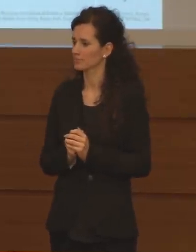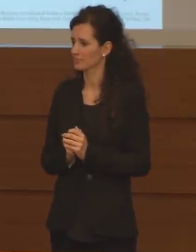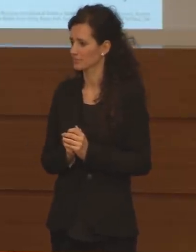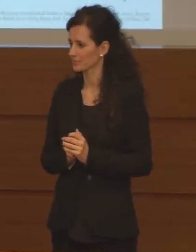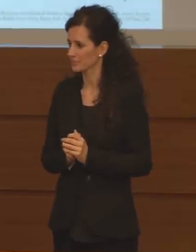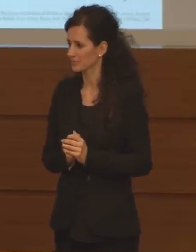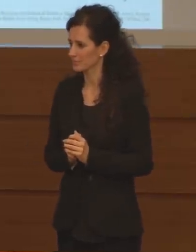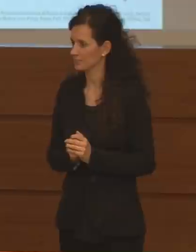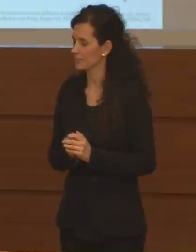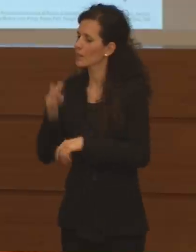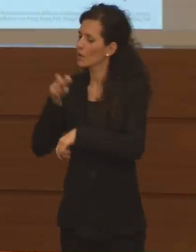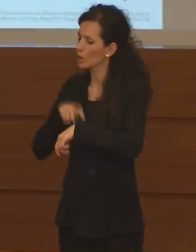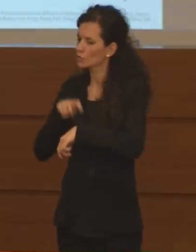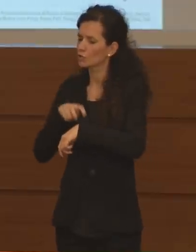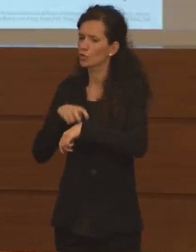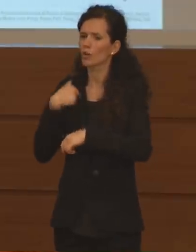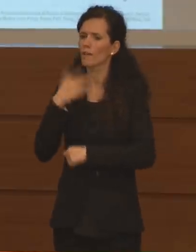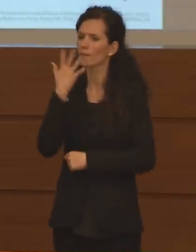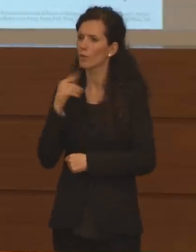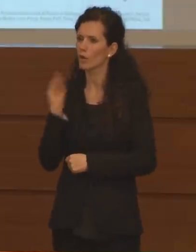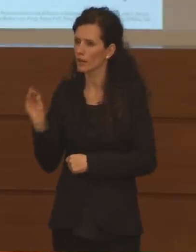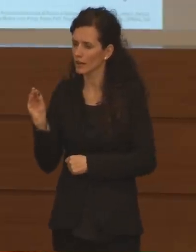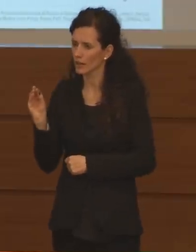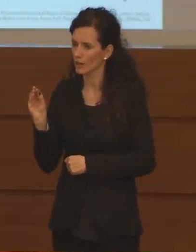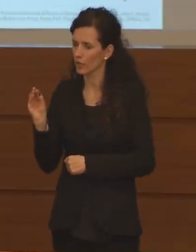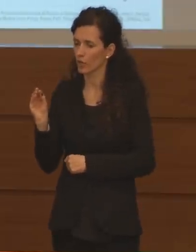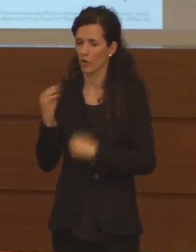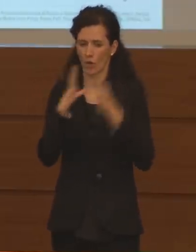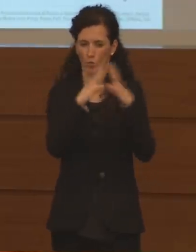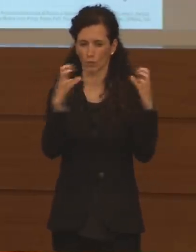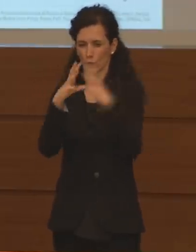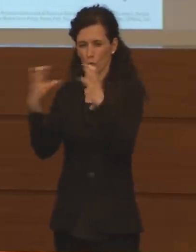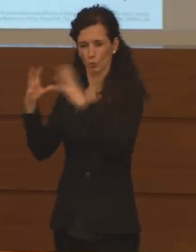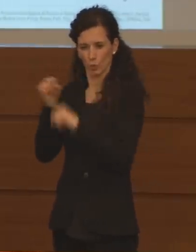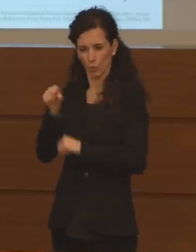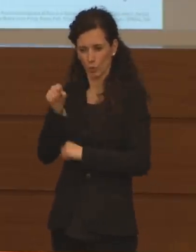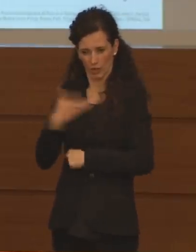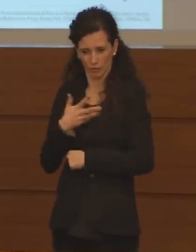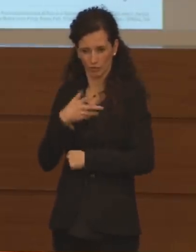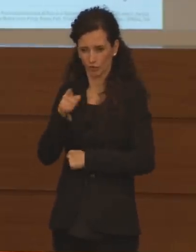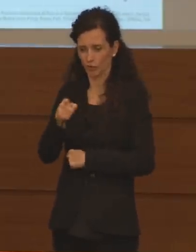(domanda giornalista) Dottore volevo chiederle rispetto alle strutture